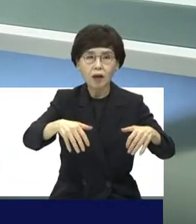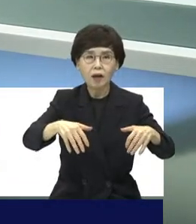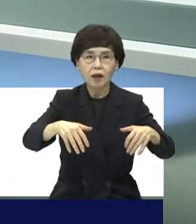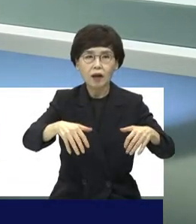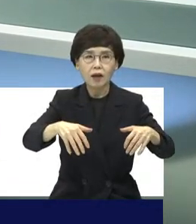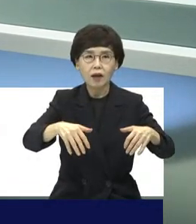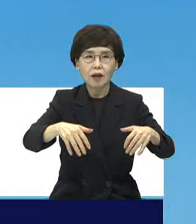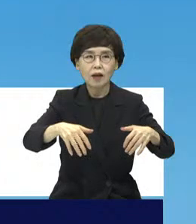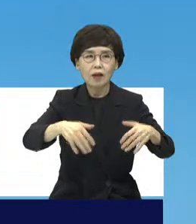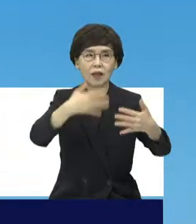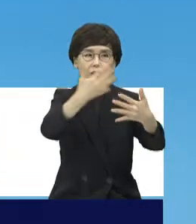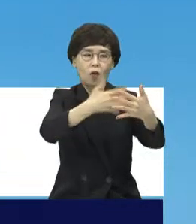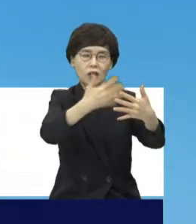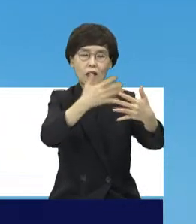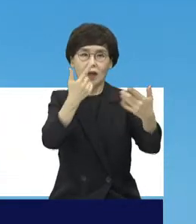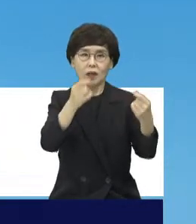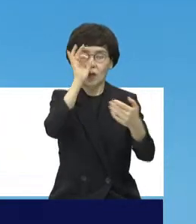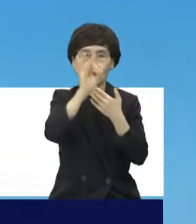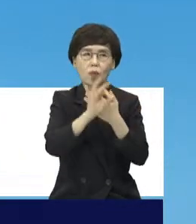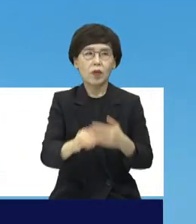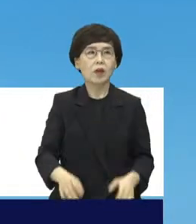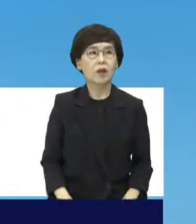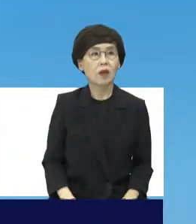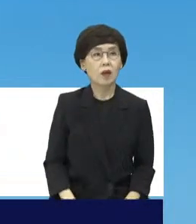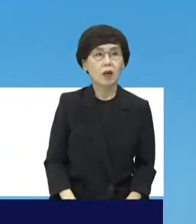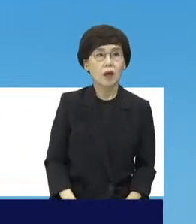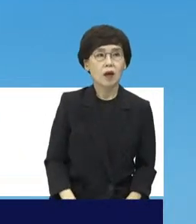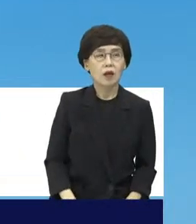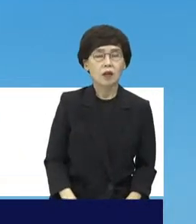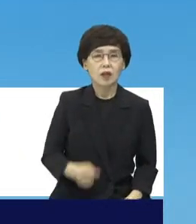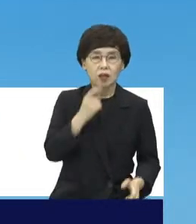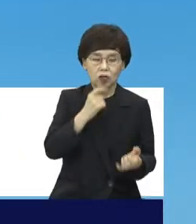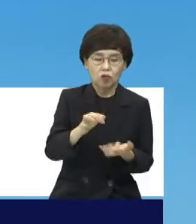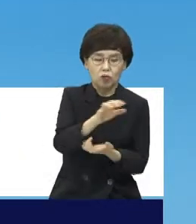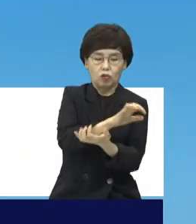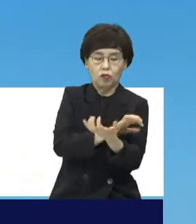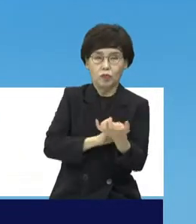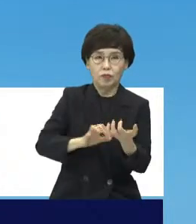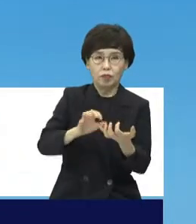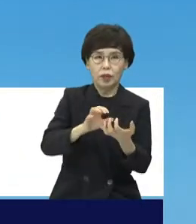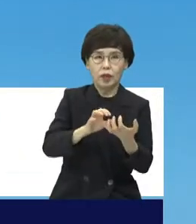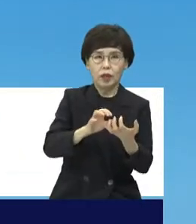보시면 이게 이제 구름이 이렇게 동서로 길게 이어진 경우를 볼 수가 있을 거예요.